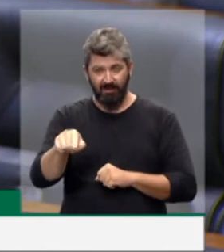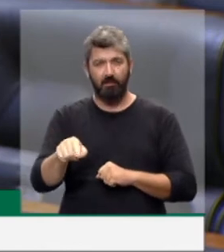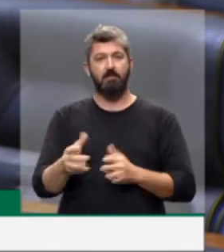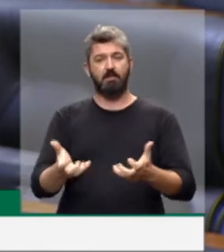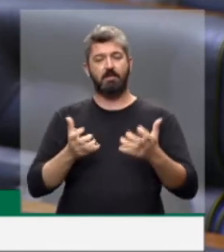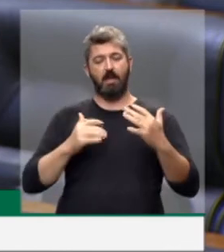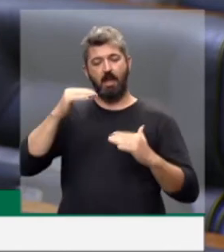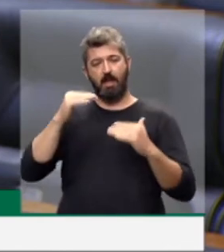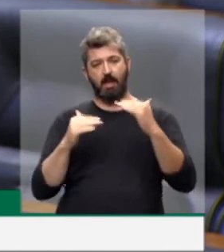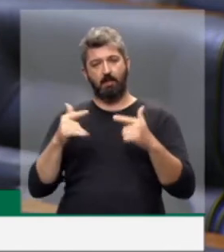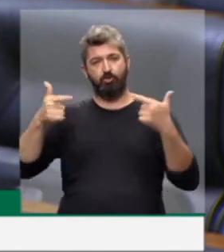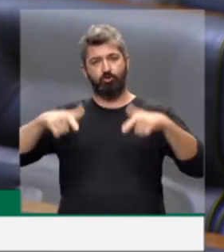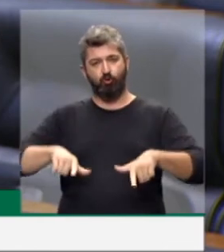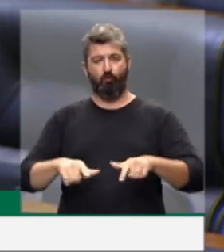BIOMASSA NO BRASIL, PCH E ESSE